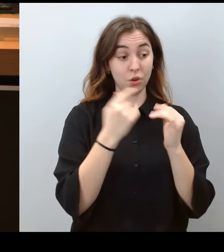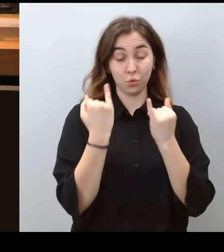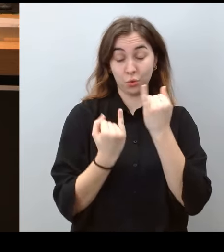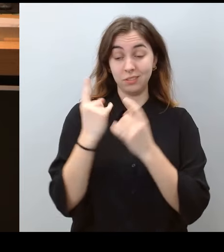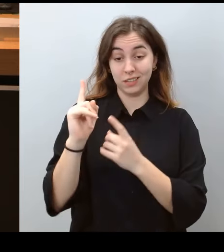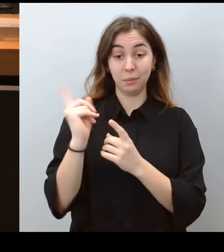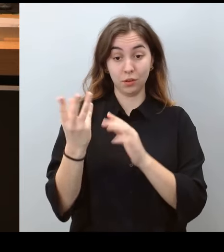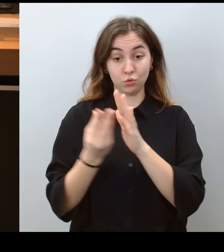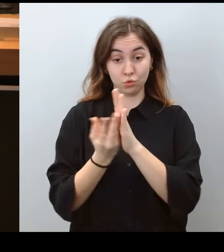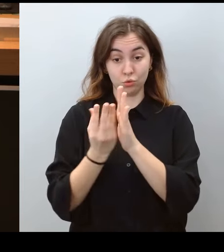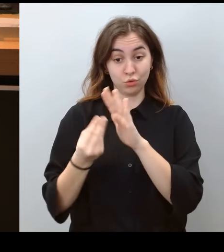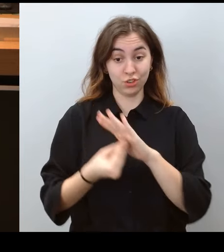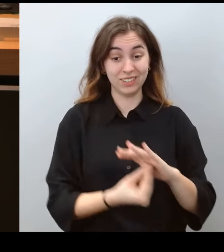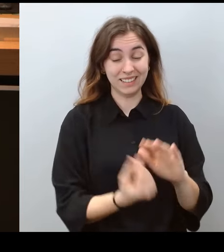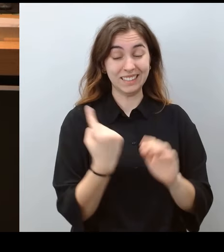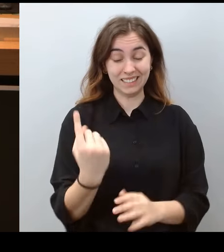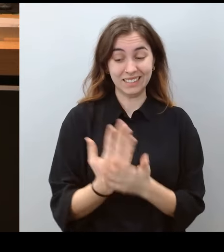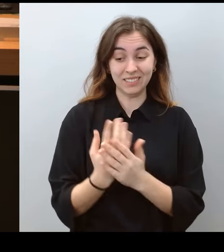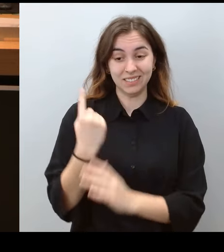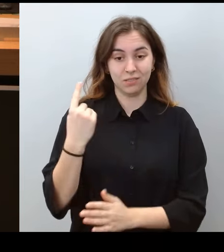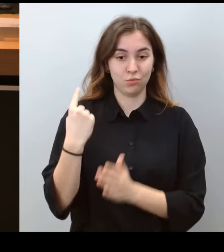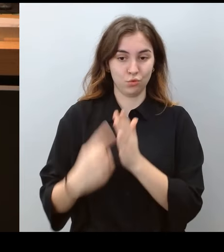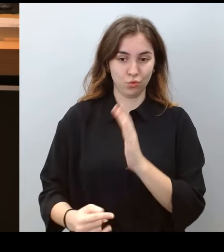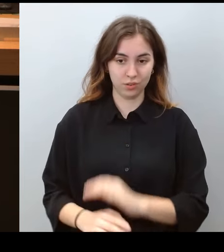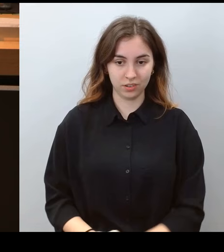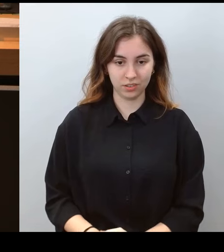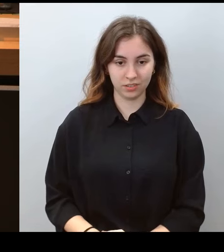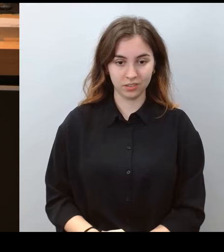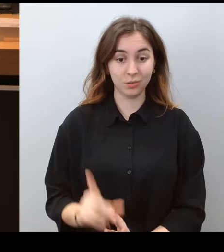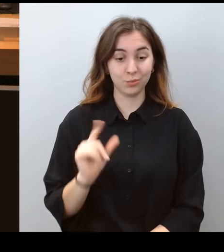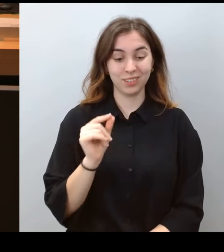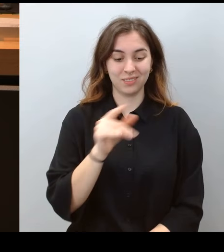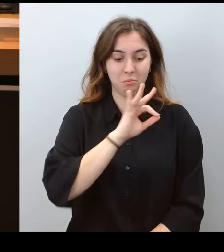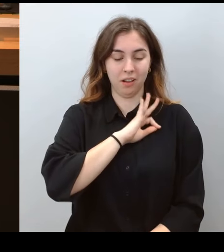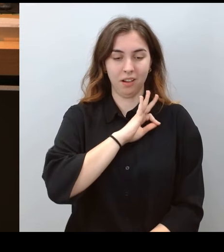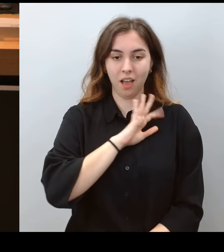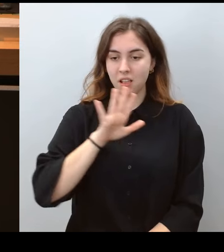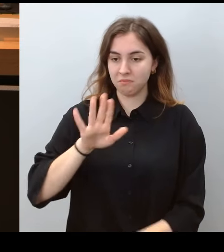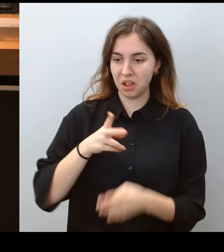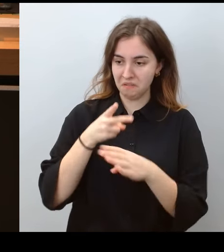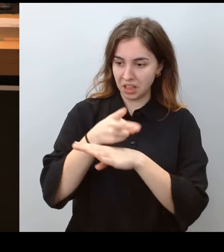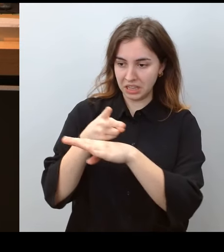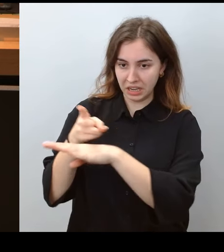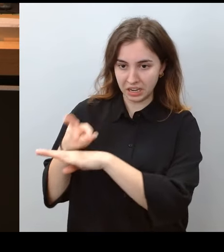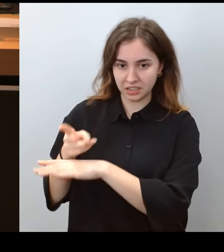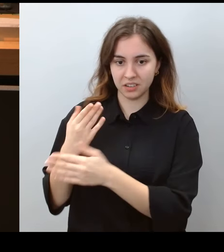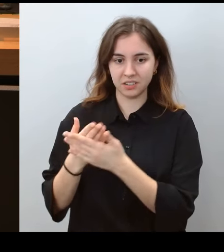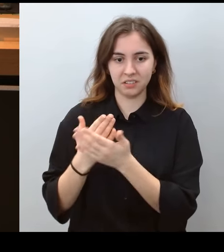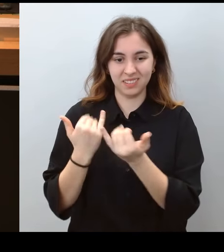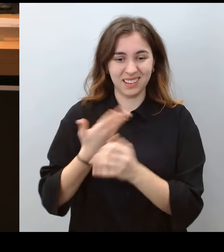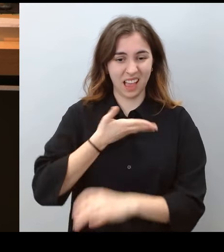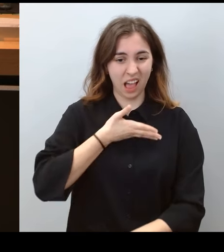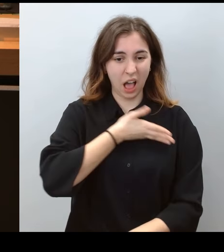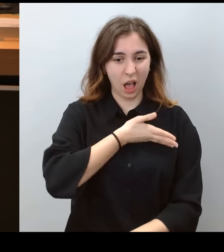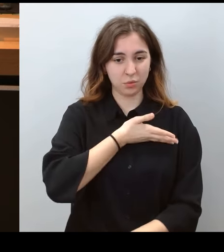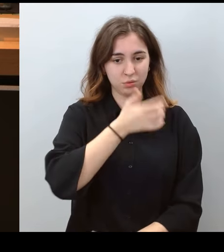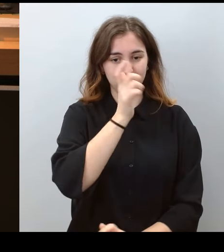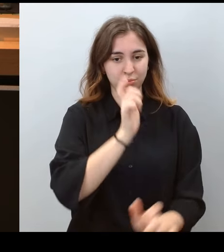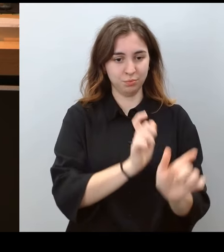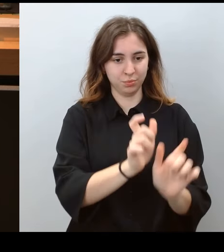von Vertretern von Parteien, die sich die Armutsbekämpfung besonders oft auf die Fahnen schreiben möchten.